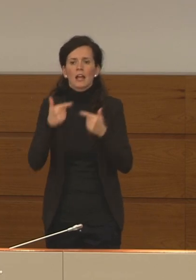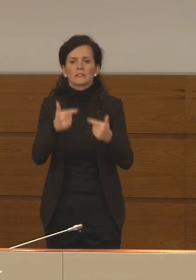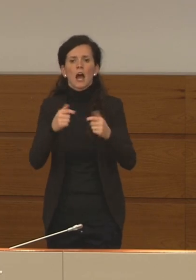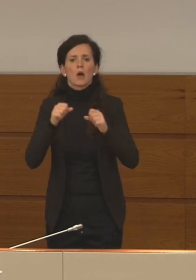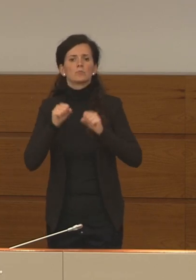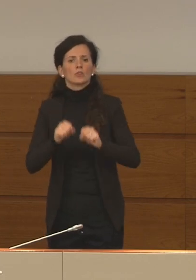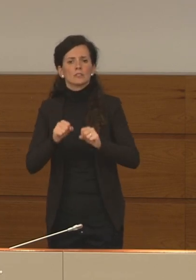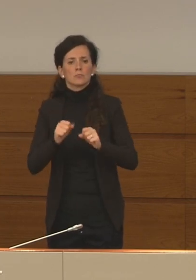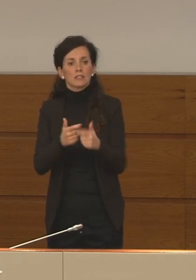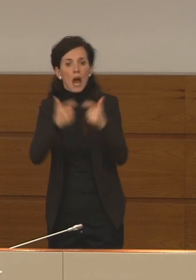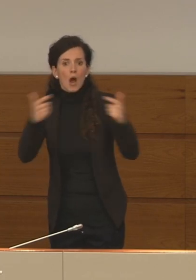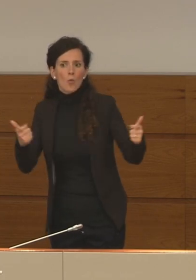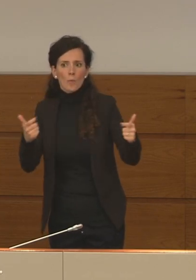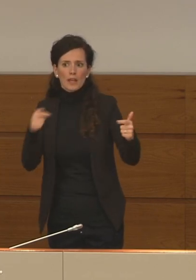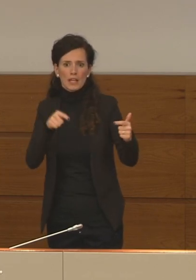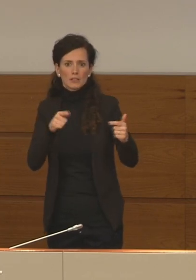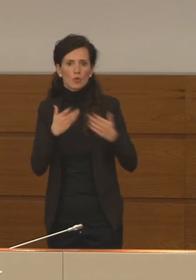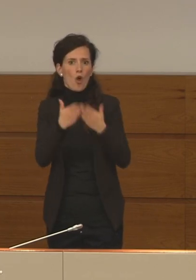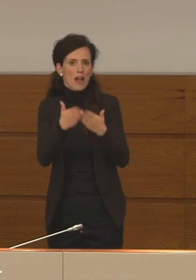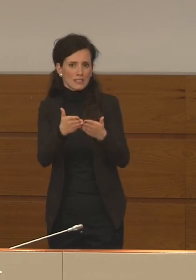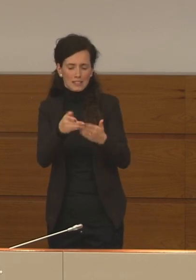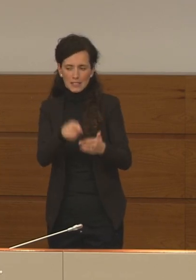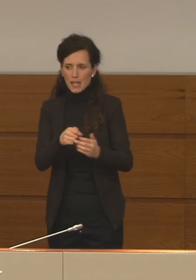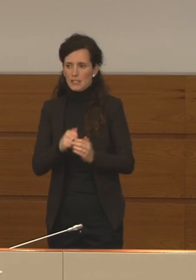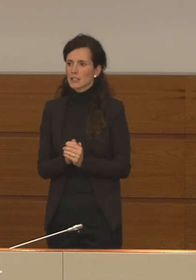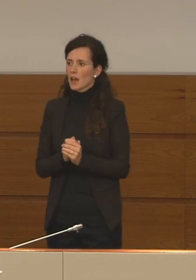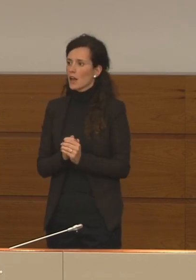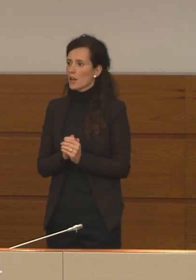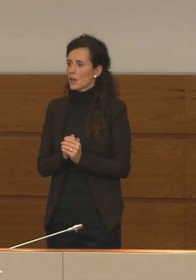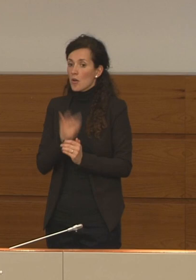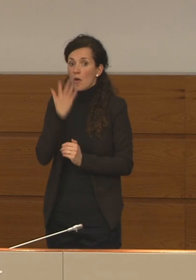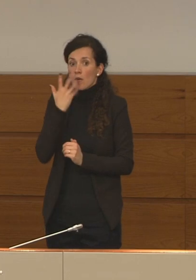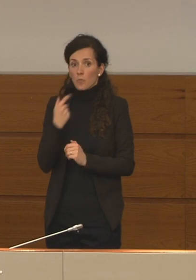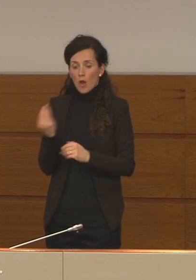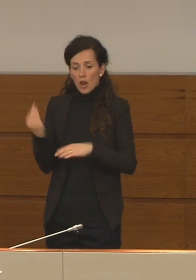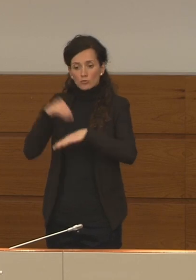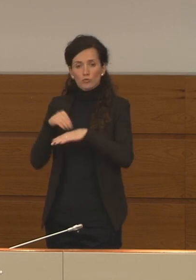soluzioni e poi vi daremo i dettagli, se vuole aggiungere qualcosa il professore Brusaferro.